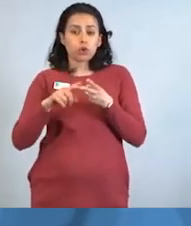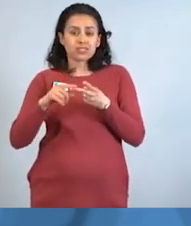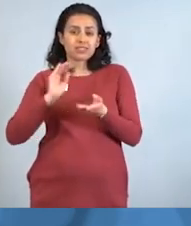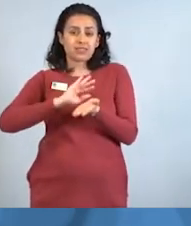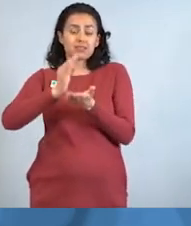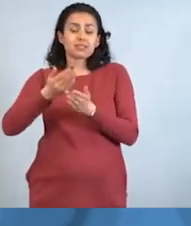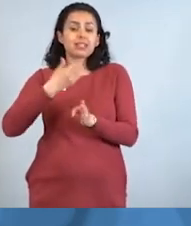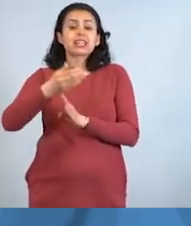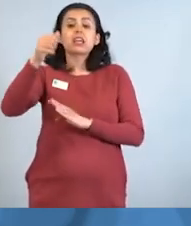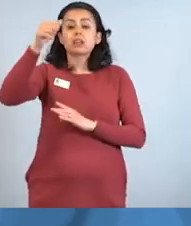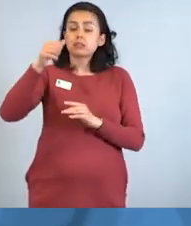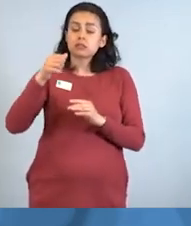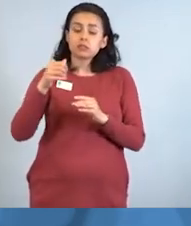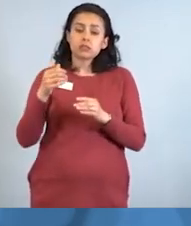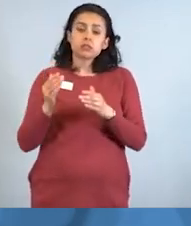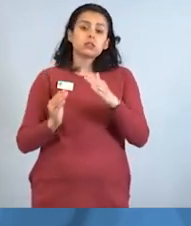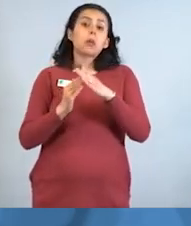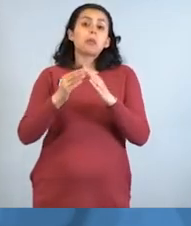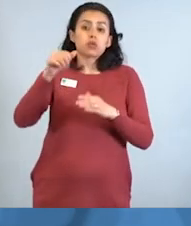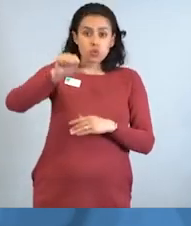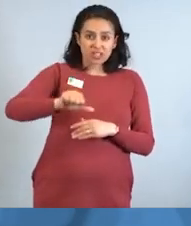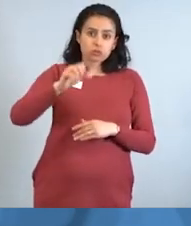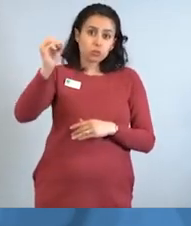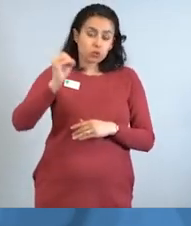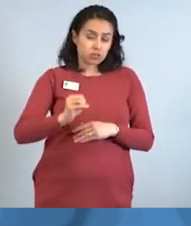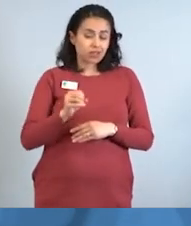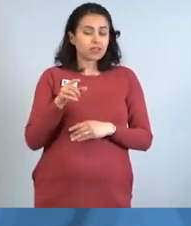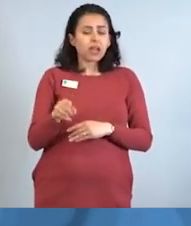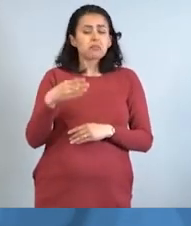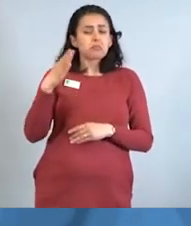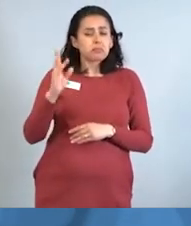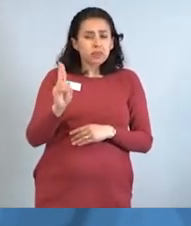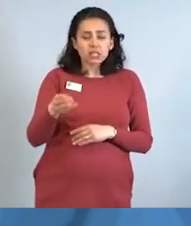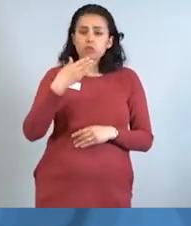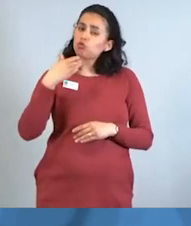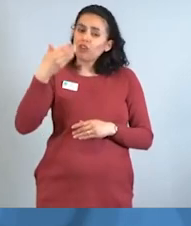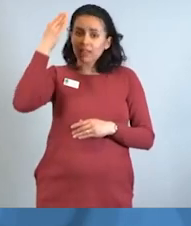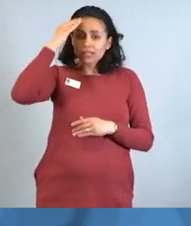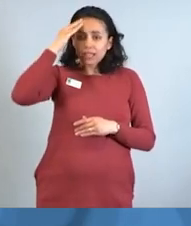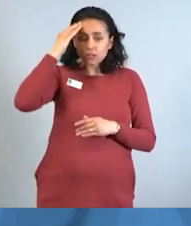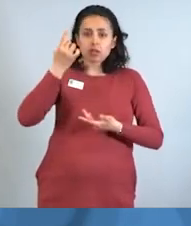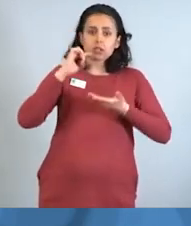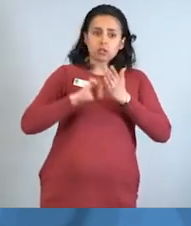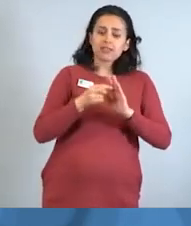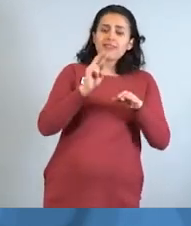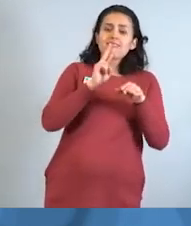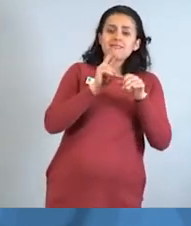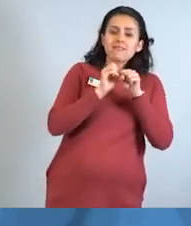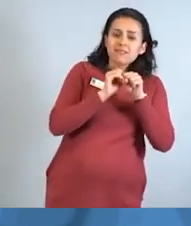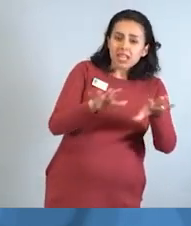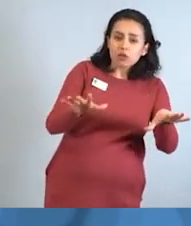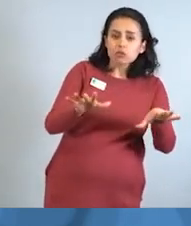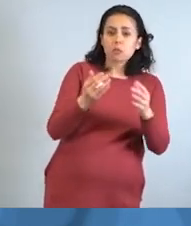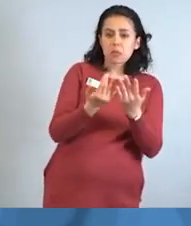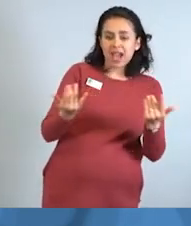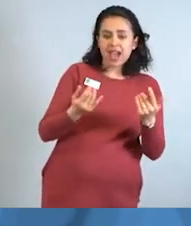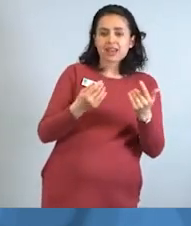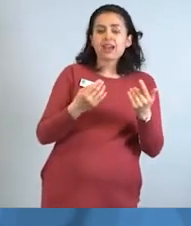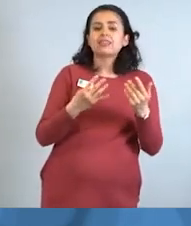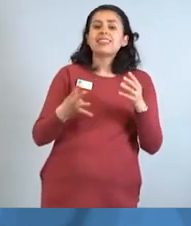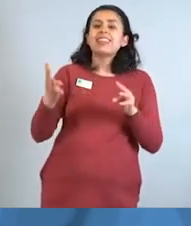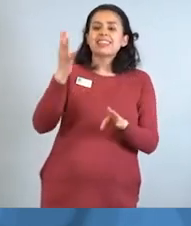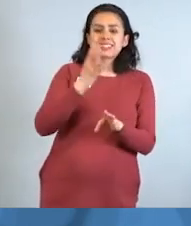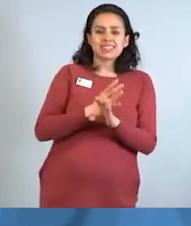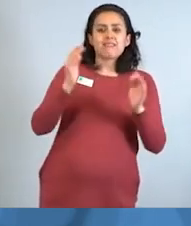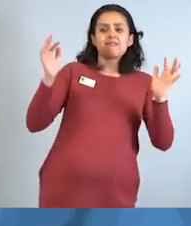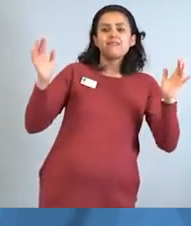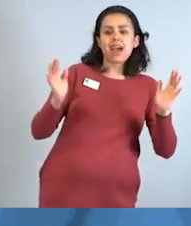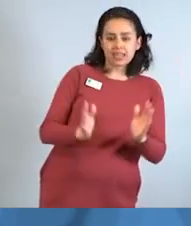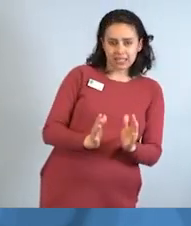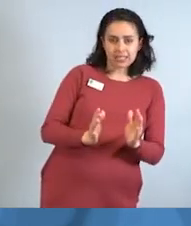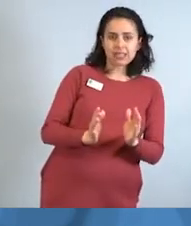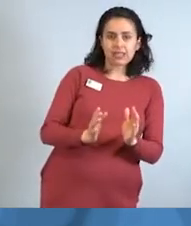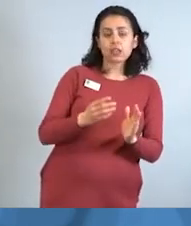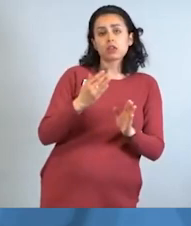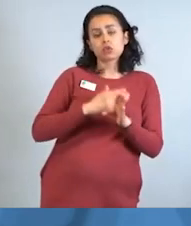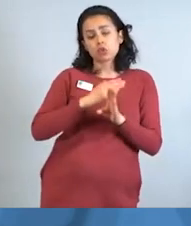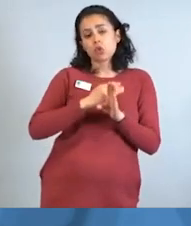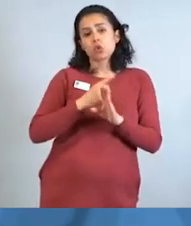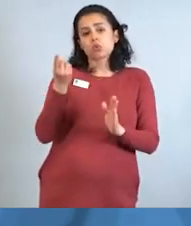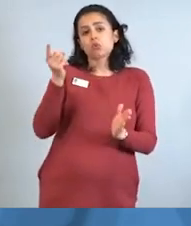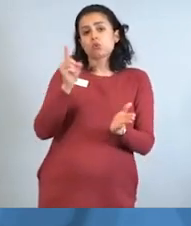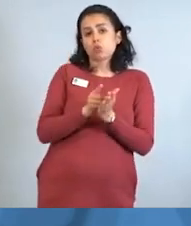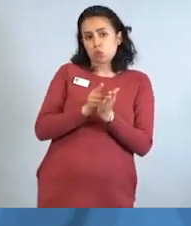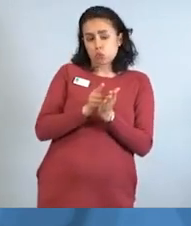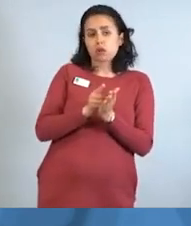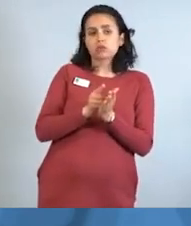Nämä ovat erinomaisia tietoja sen lisäksi, että virusmäärät vähenevät nelinkertaisesti kuukauden kuluessa rokotuksen jälkeen.